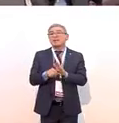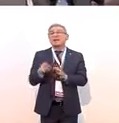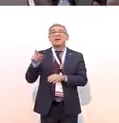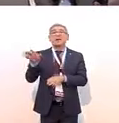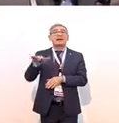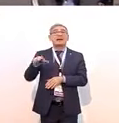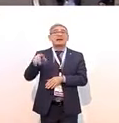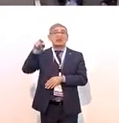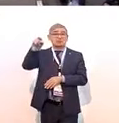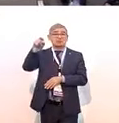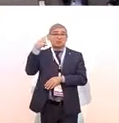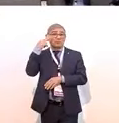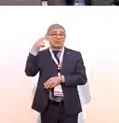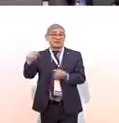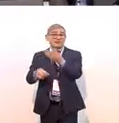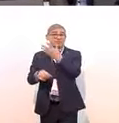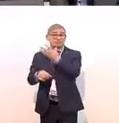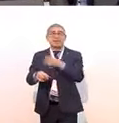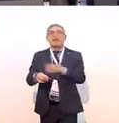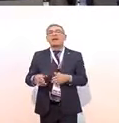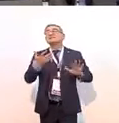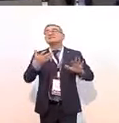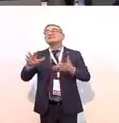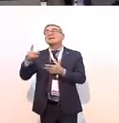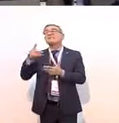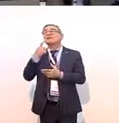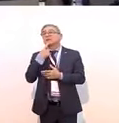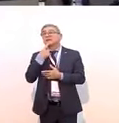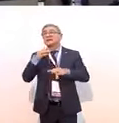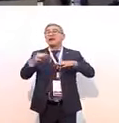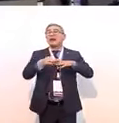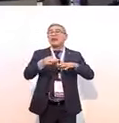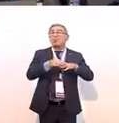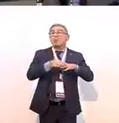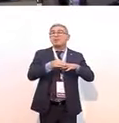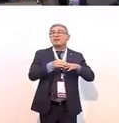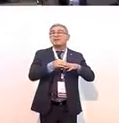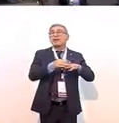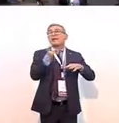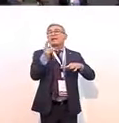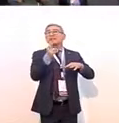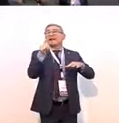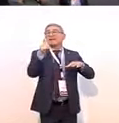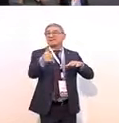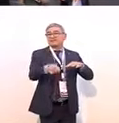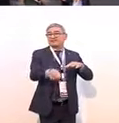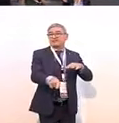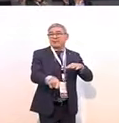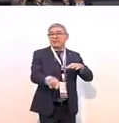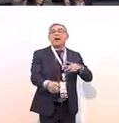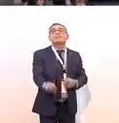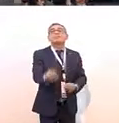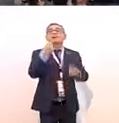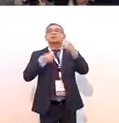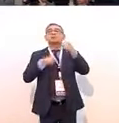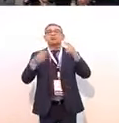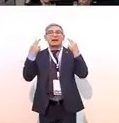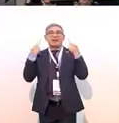stato aiutato e salvato dalla moglie della vittima a ritornare a una vita umana. Prendersi